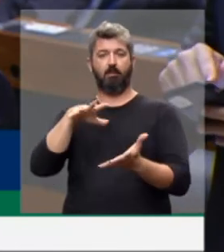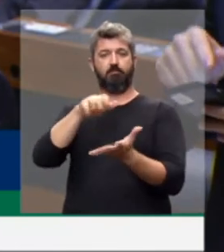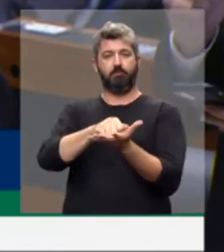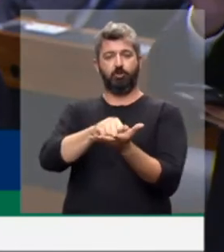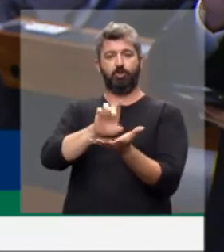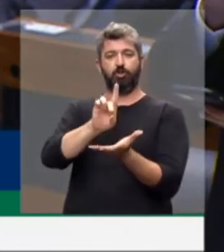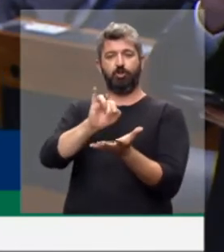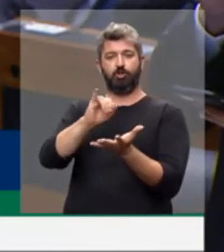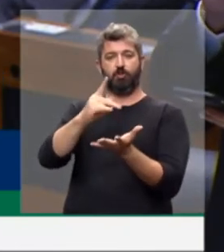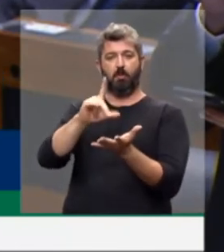TODOS OS PREFEITOS, VICE-PREFEITOS, E VEREADORES